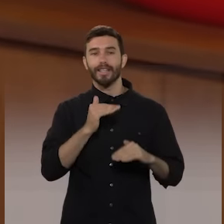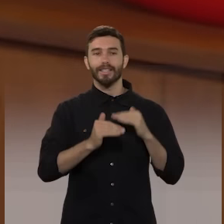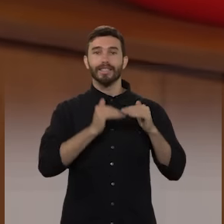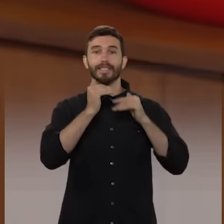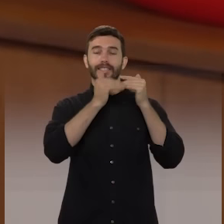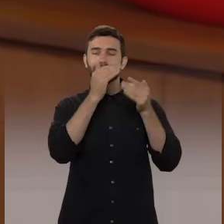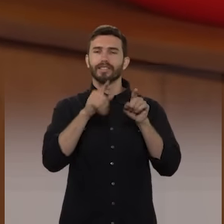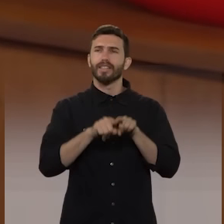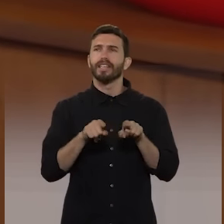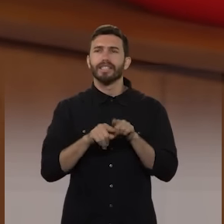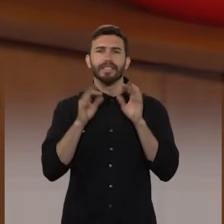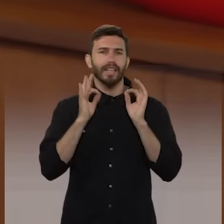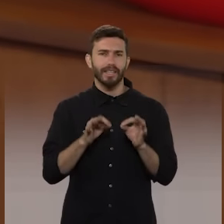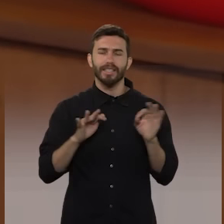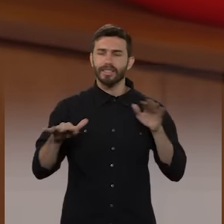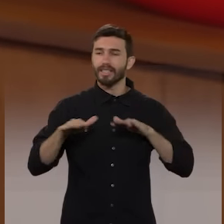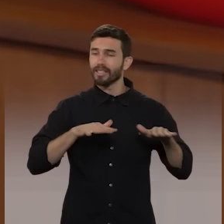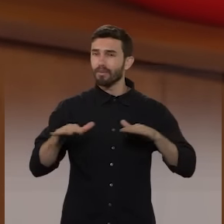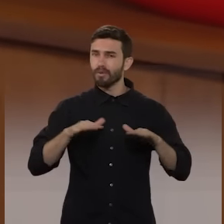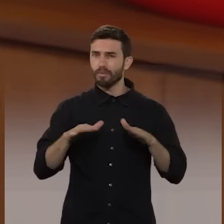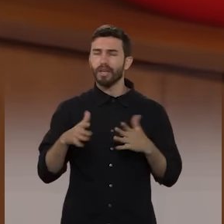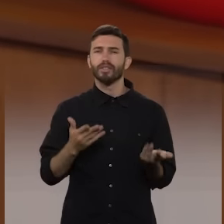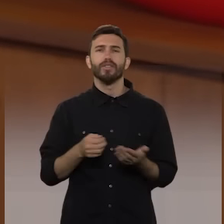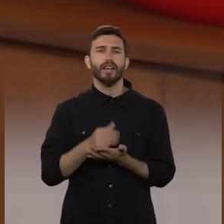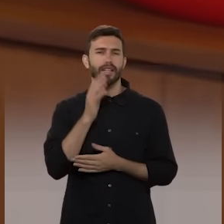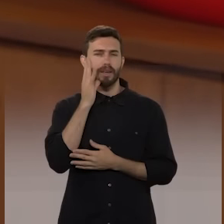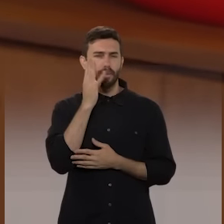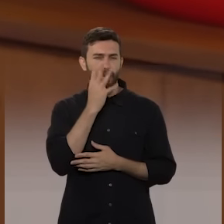nós enxergamos que vai durar durante muitos anos, algumas décadas isso vai acontecer.